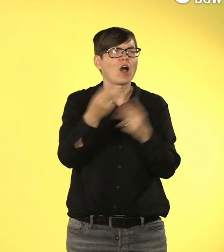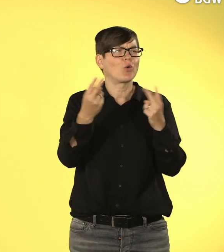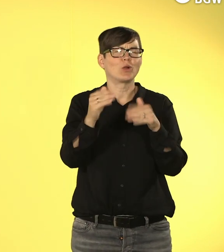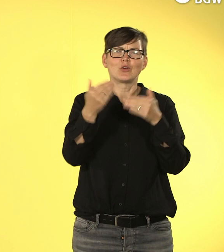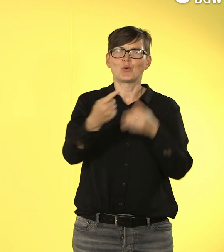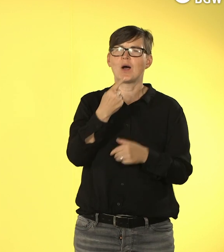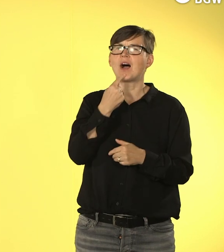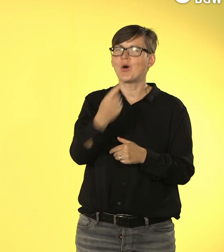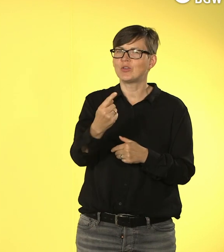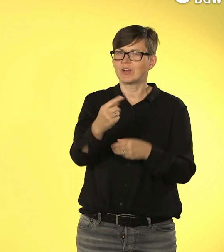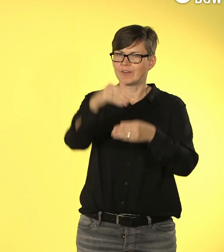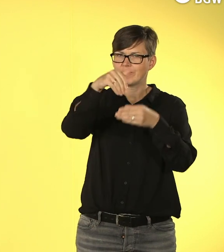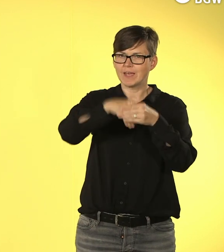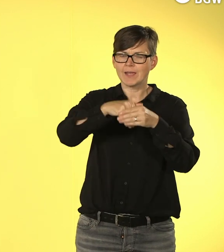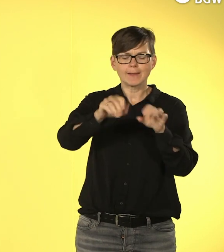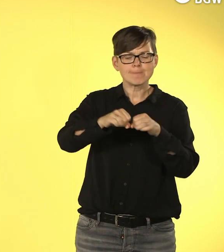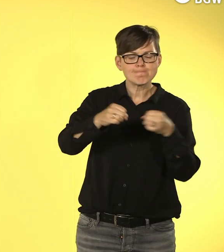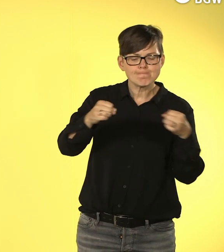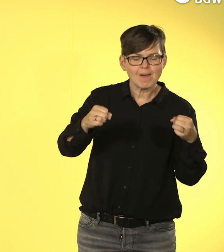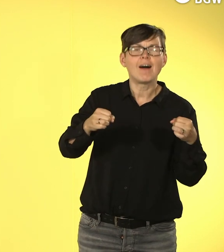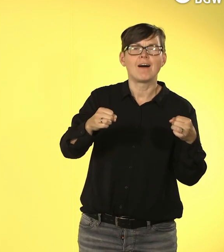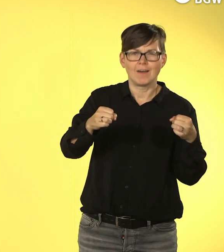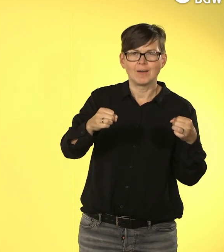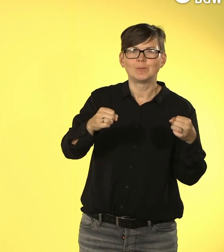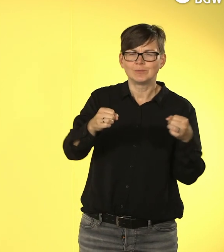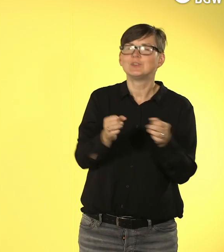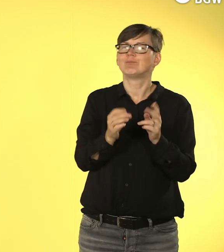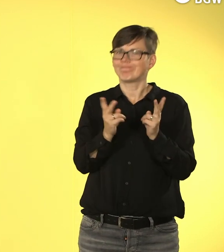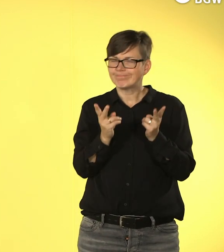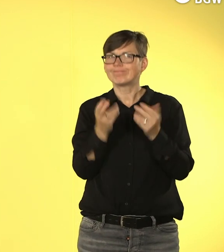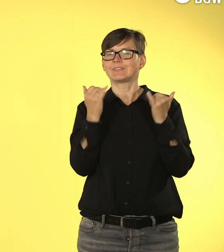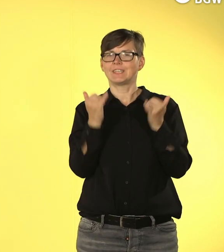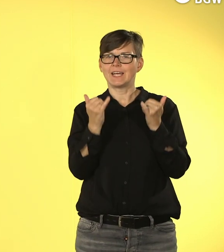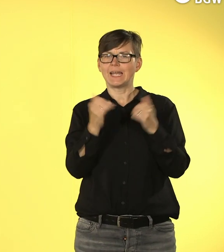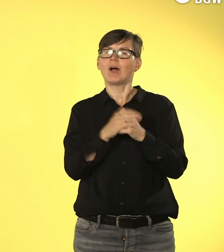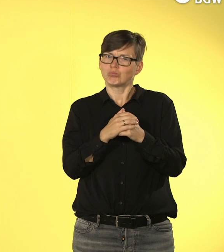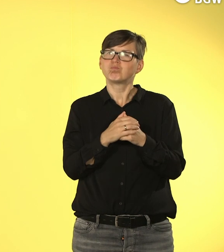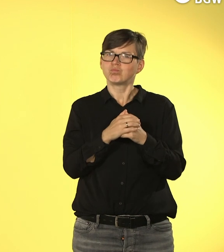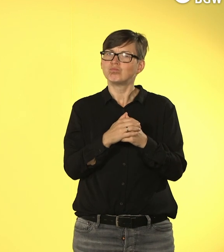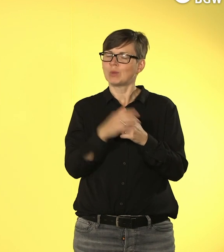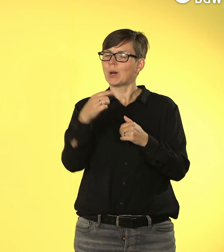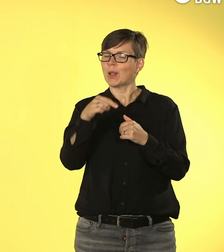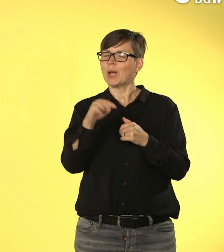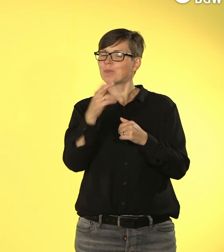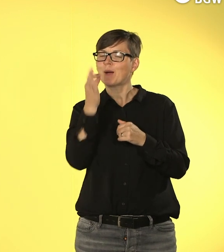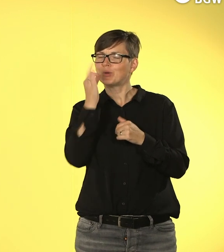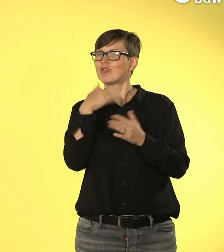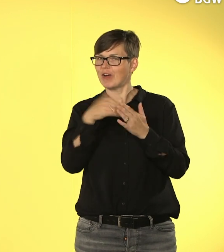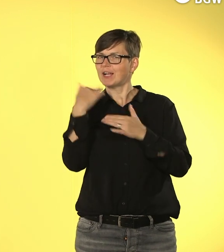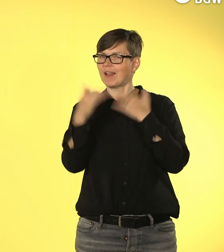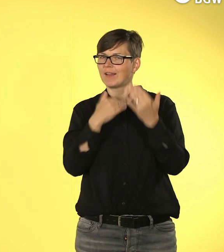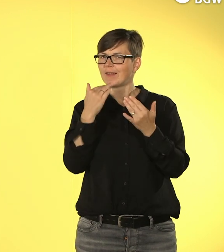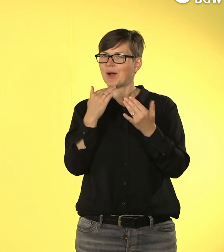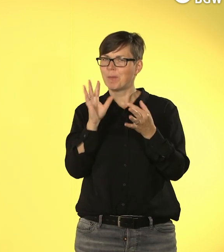die dahinter steht, lässt sich die nächsten Minuten beantworten.